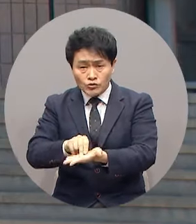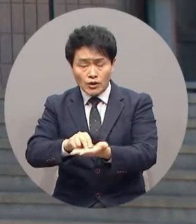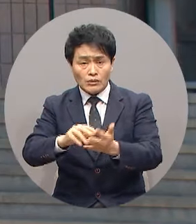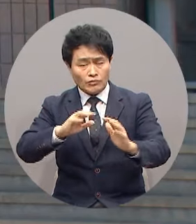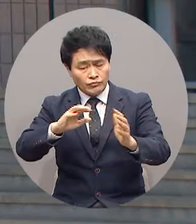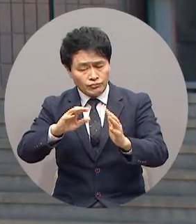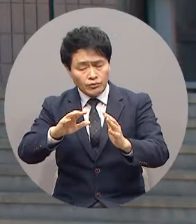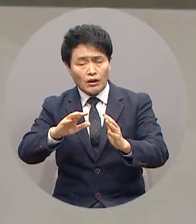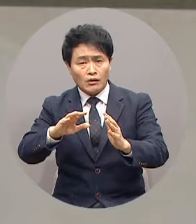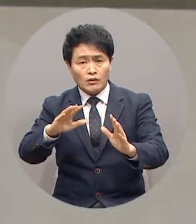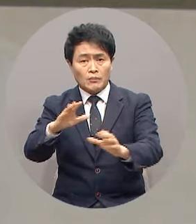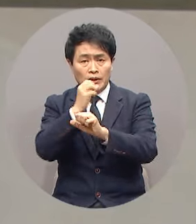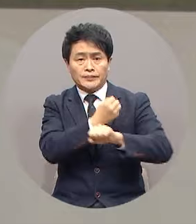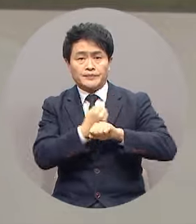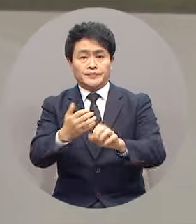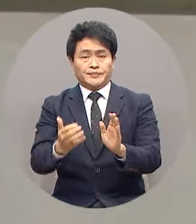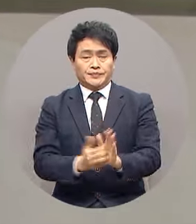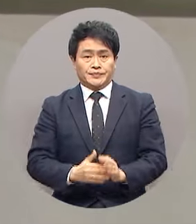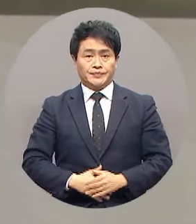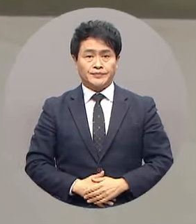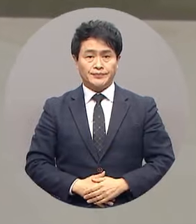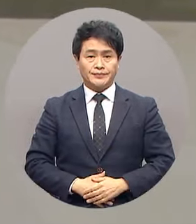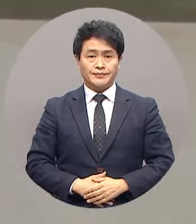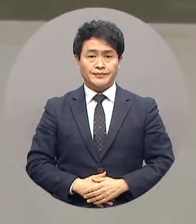법무부는 어제 긴급 회의를 열고 이 전장관의 출국 금지 문제에 대해 논의한 것으로 파악됐습니다. MBC 뉴스 조재영입니다.